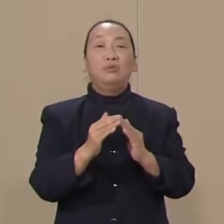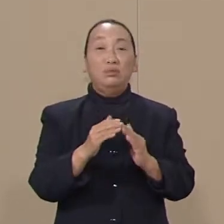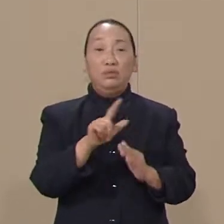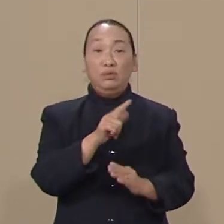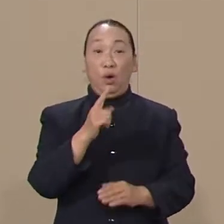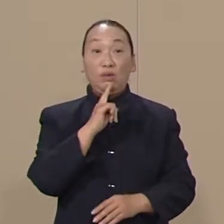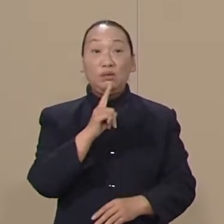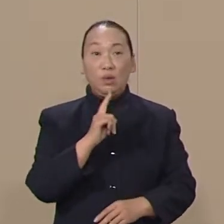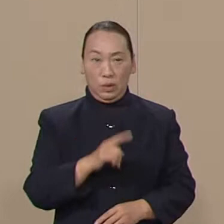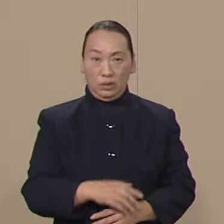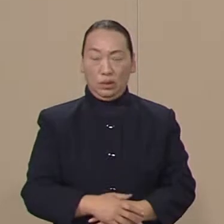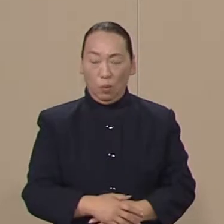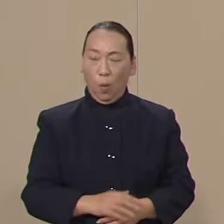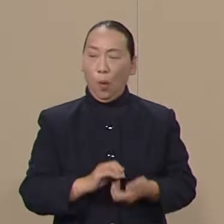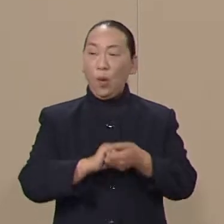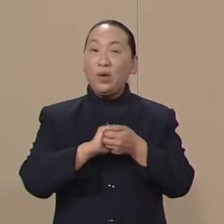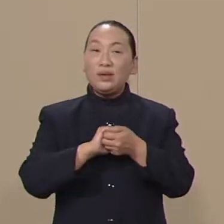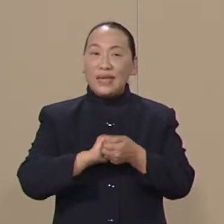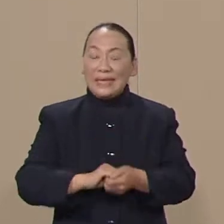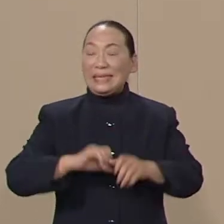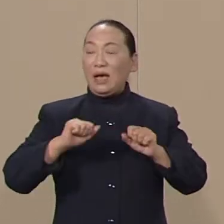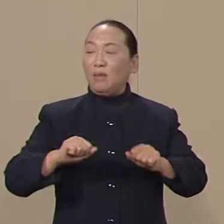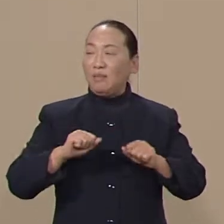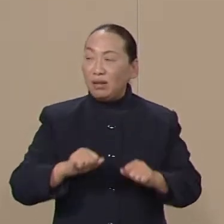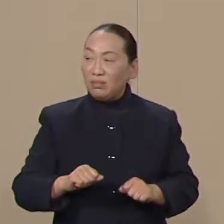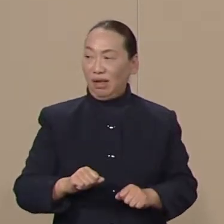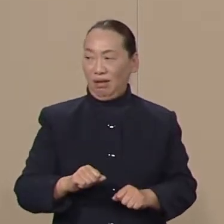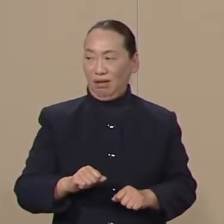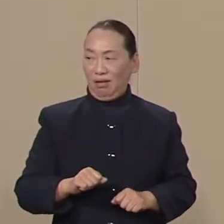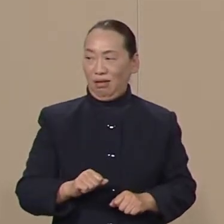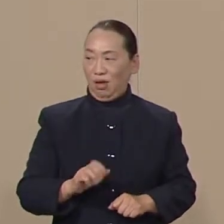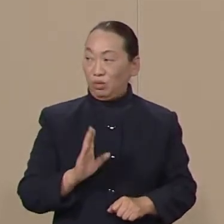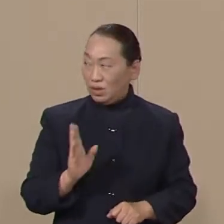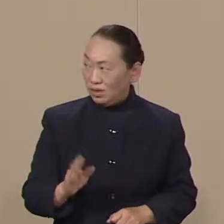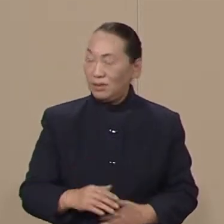ぜひ そこは あの 頑張って ほしいというふうに思いますね